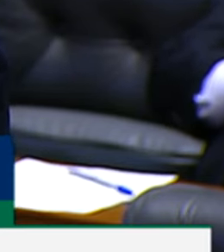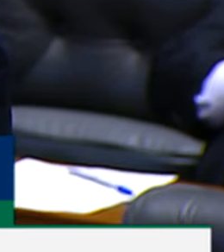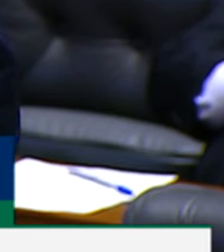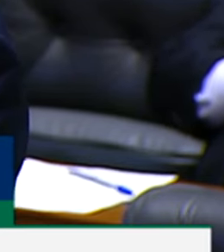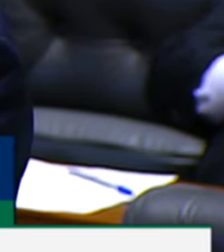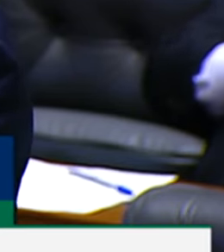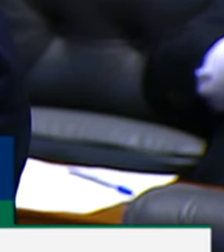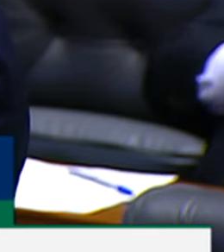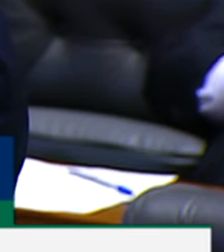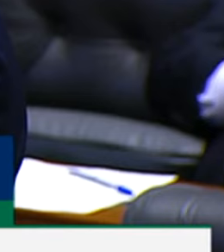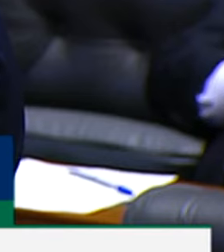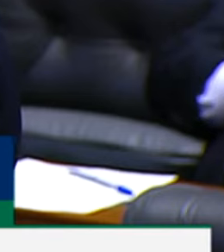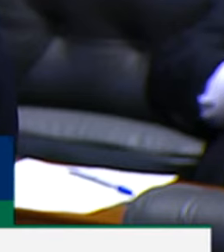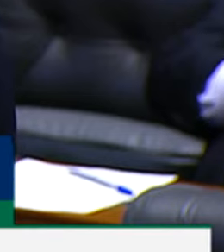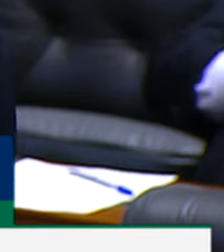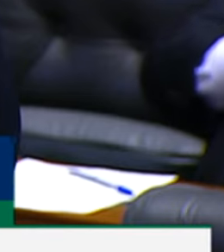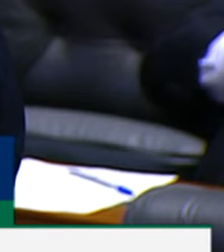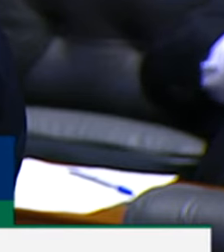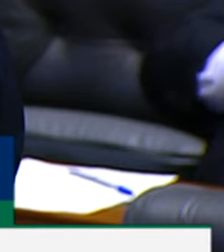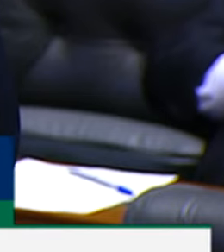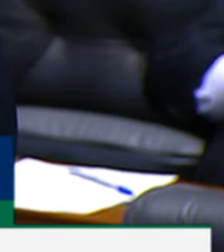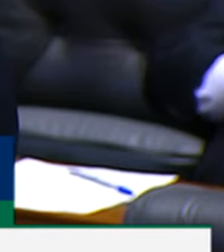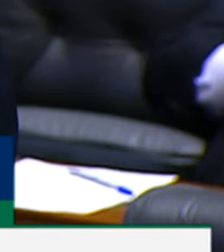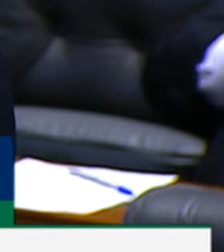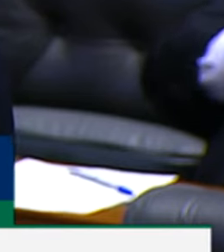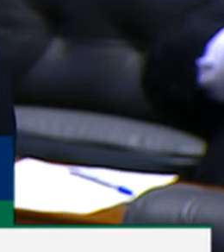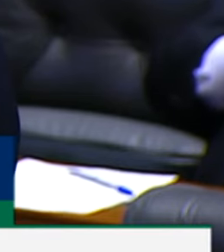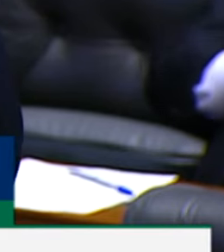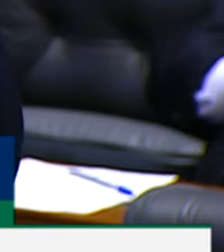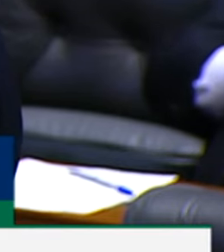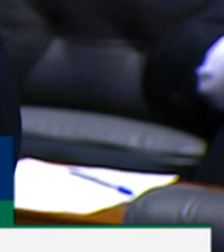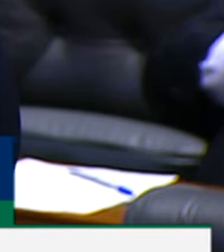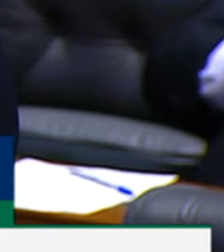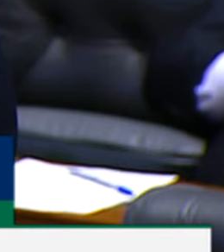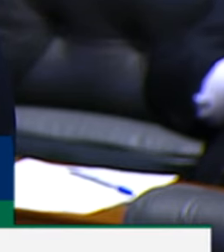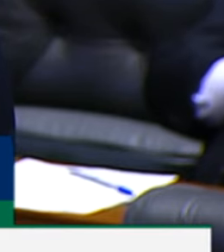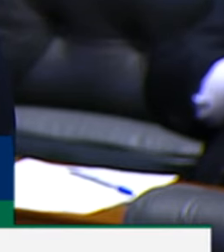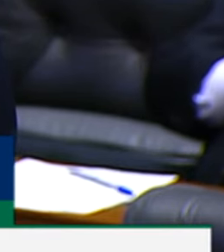PRÓPRIO REGIMENTO PREVÊISSO. -- EM RELAÇÃO A SUA DESCONFIANÇA COM A POLÍTICA POLÍTICA. SEGUNDO O